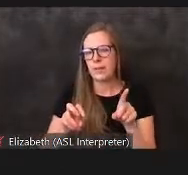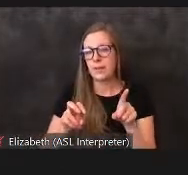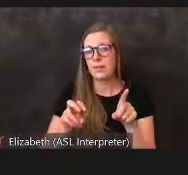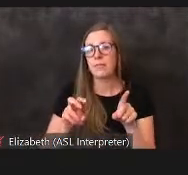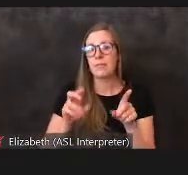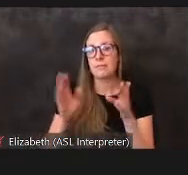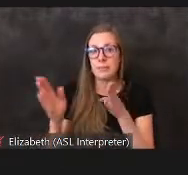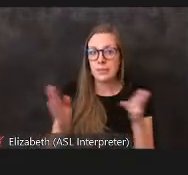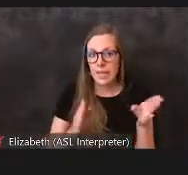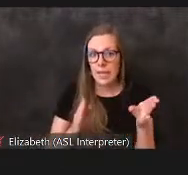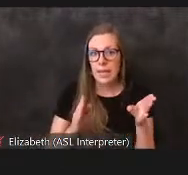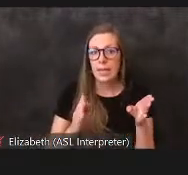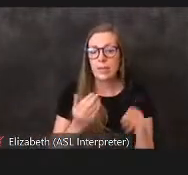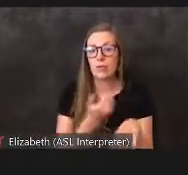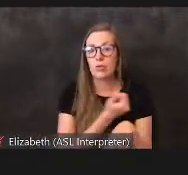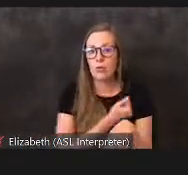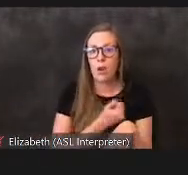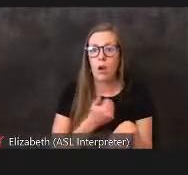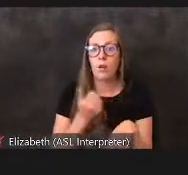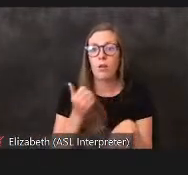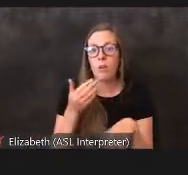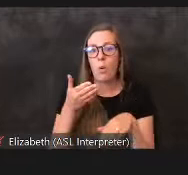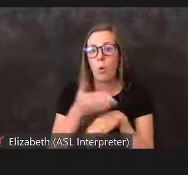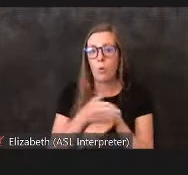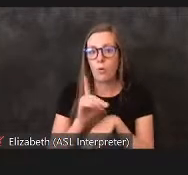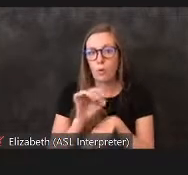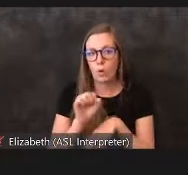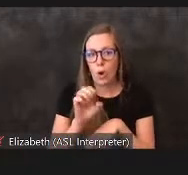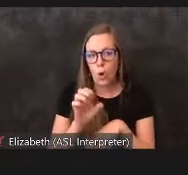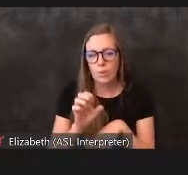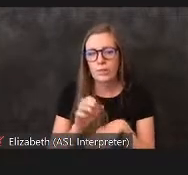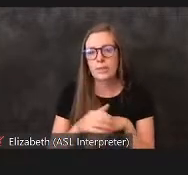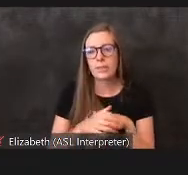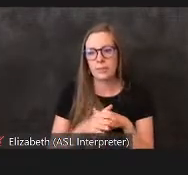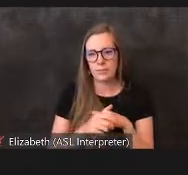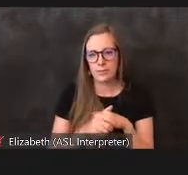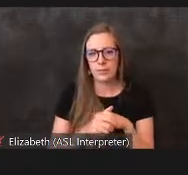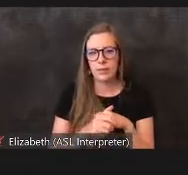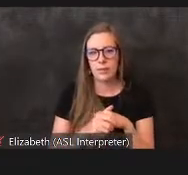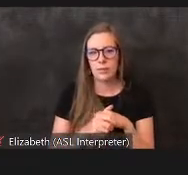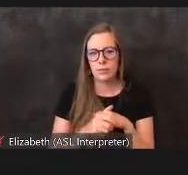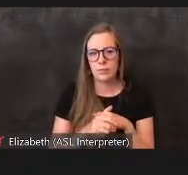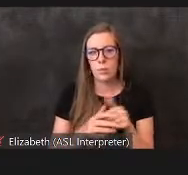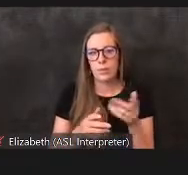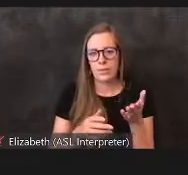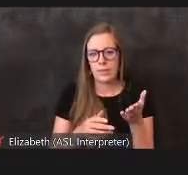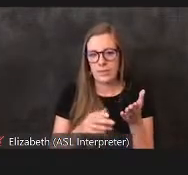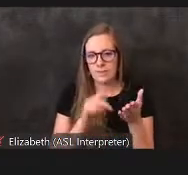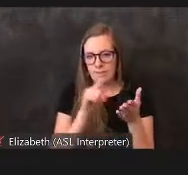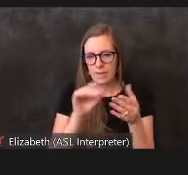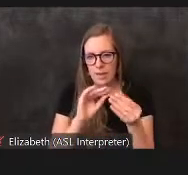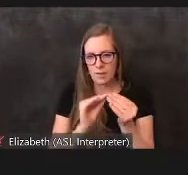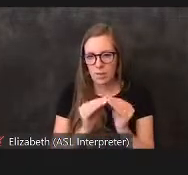drogas por intencionalidad, vemos que había más fuerte de la muertes que la sobre intension delante o sobredosis de drogas.